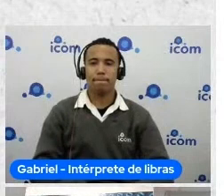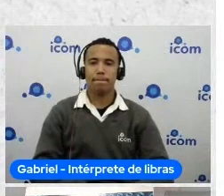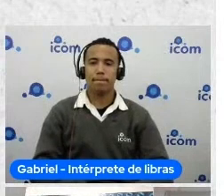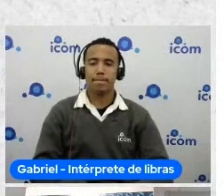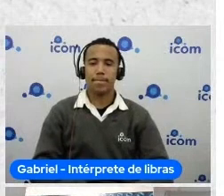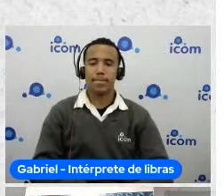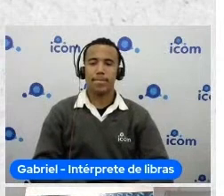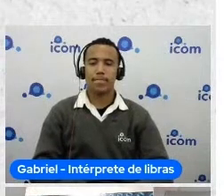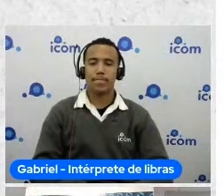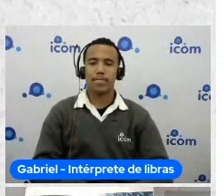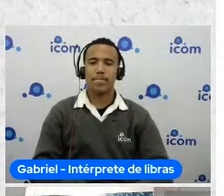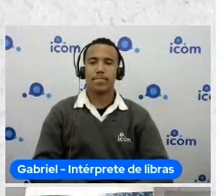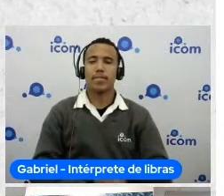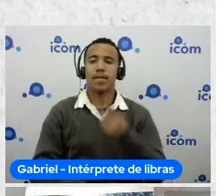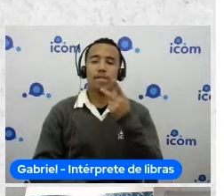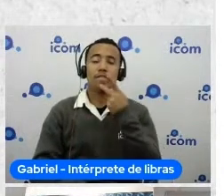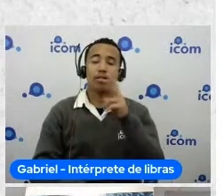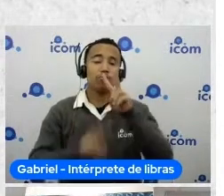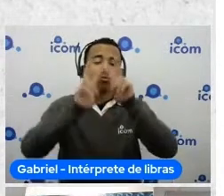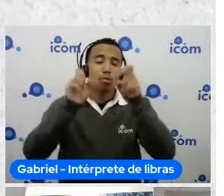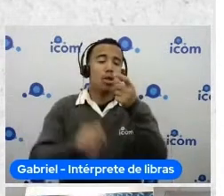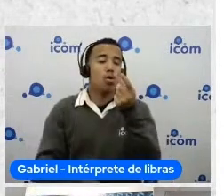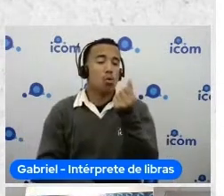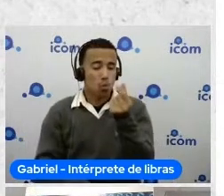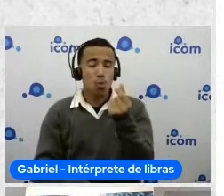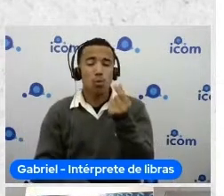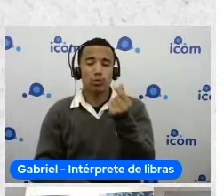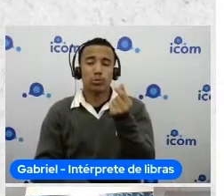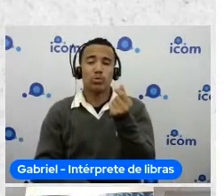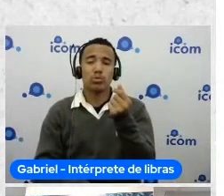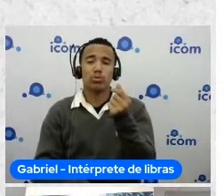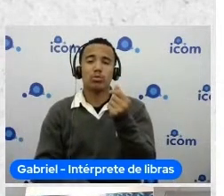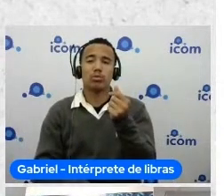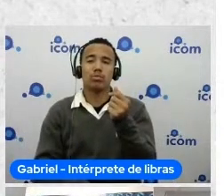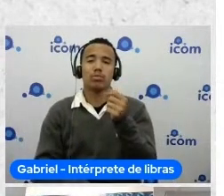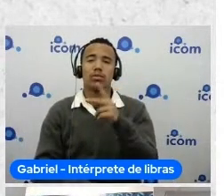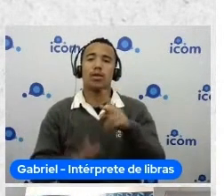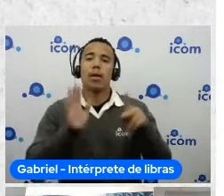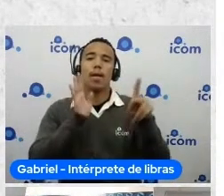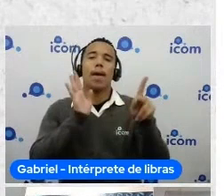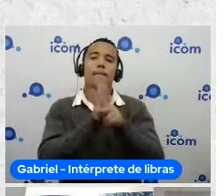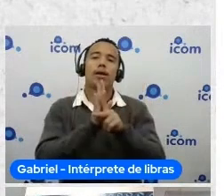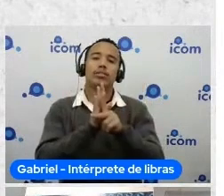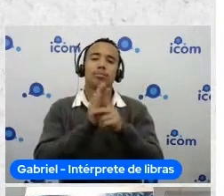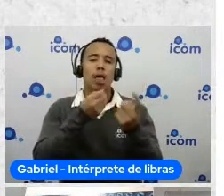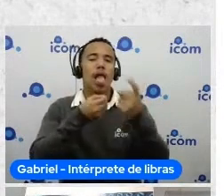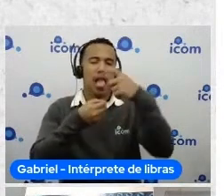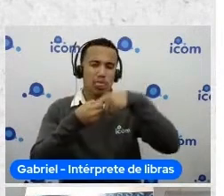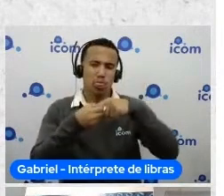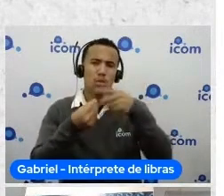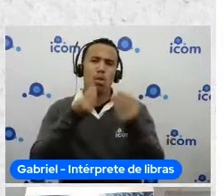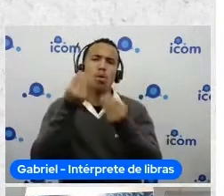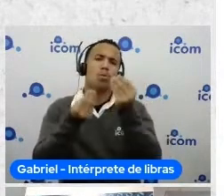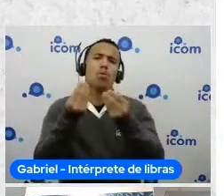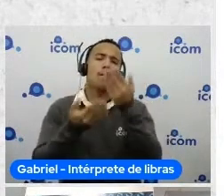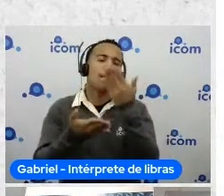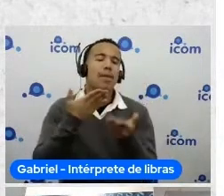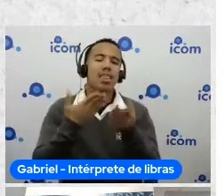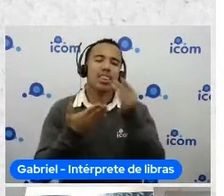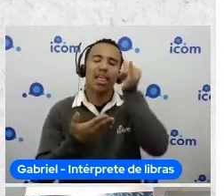Falando de custos relacionados a retorno, como perder evitada, com todas essas